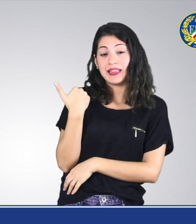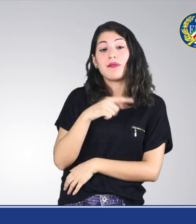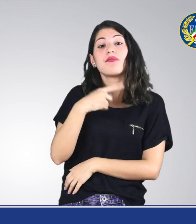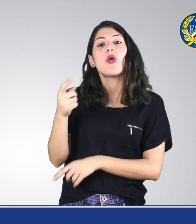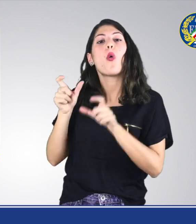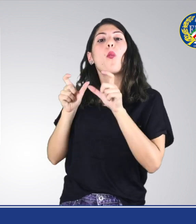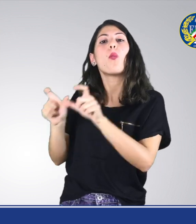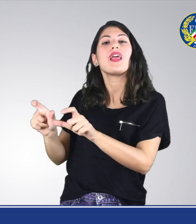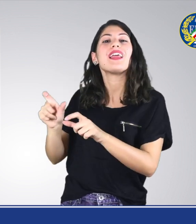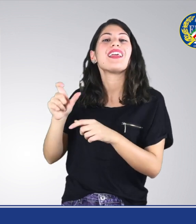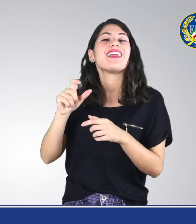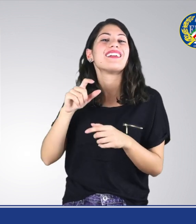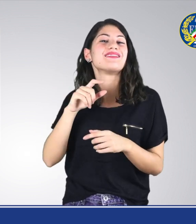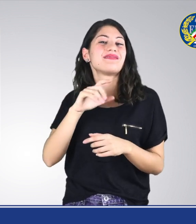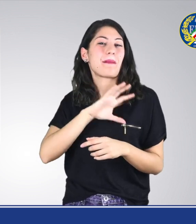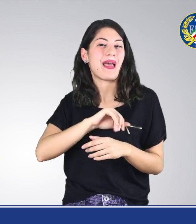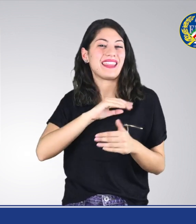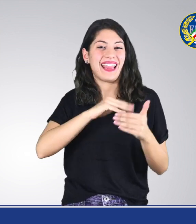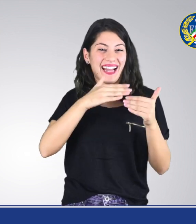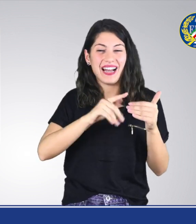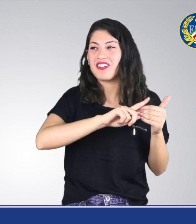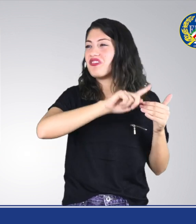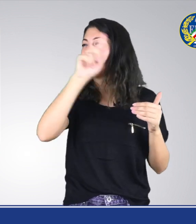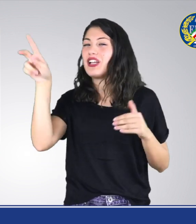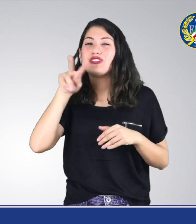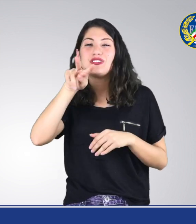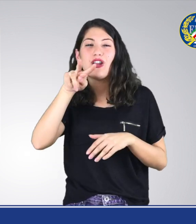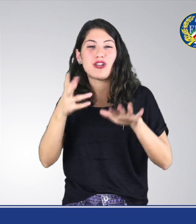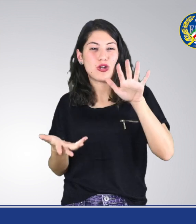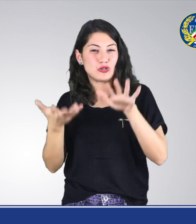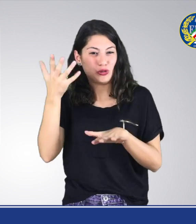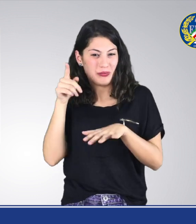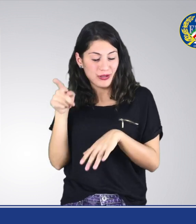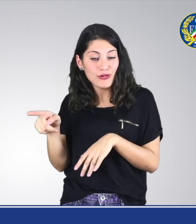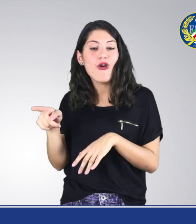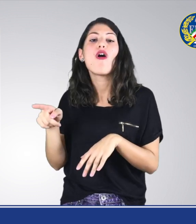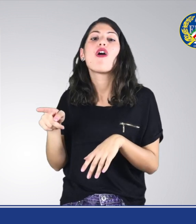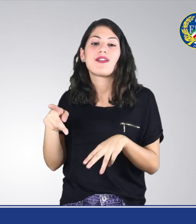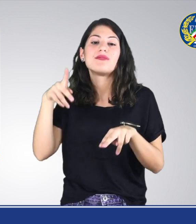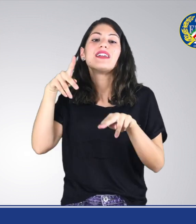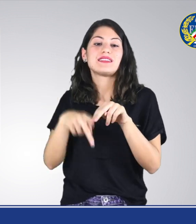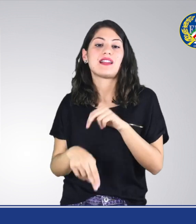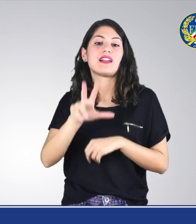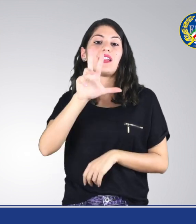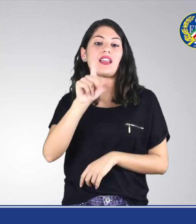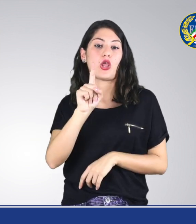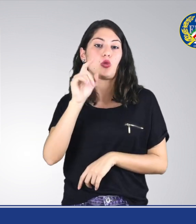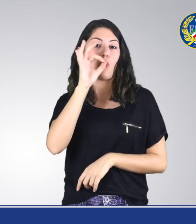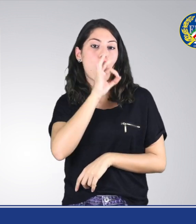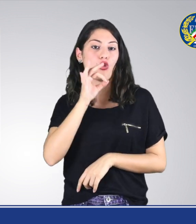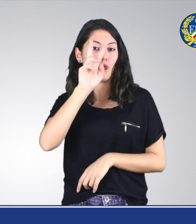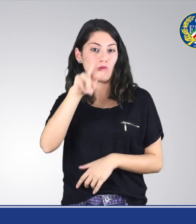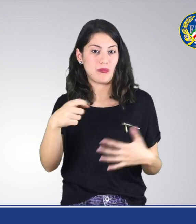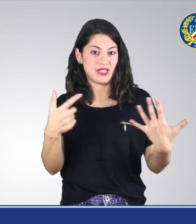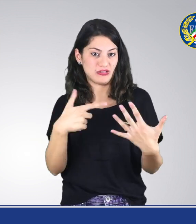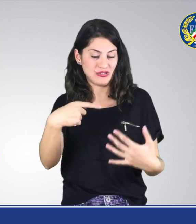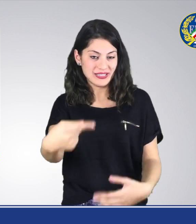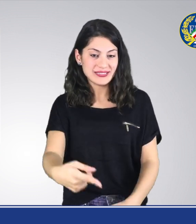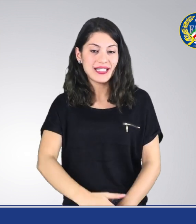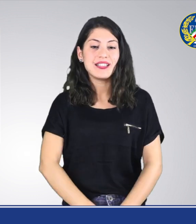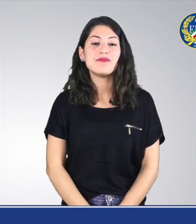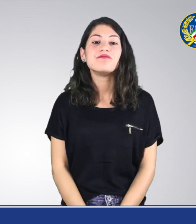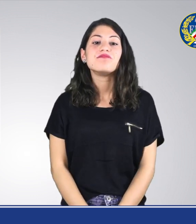e entro il 31 ottobre 2017 per le scuole dell'obbligo (dalla scuola materna fino al 2° anno compreso)